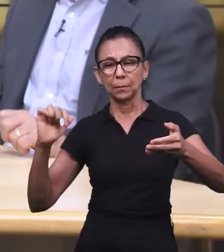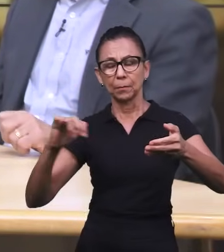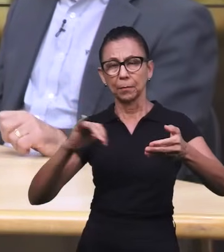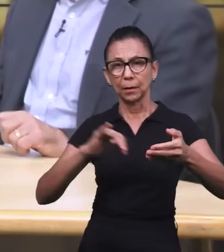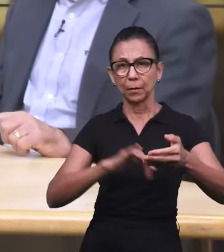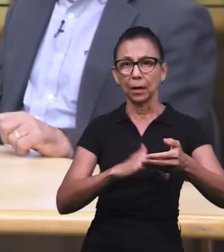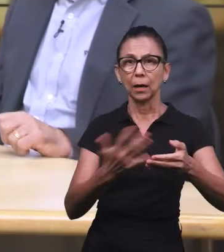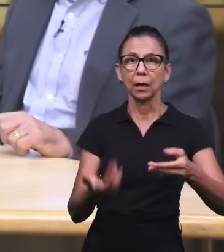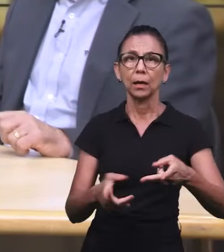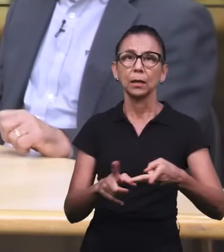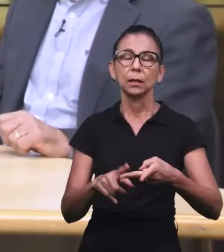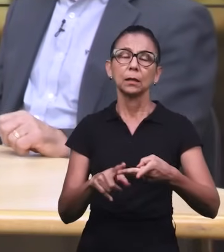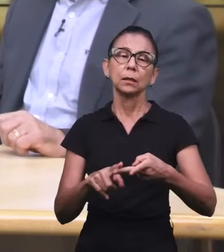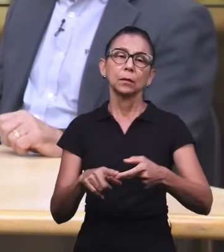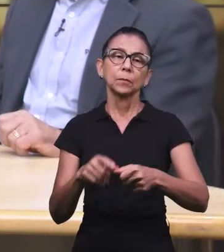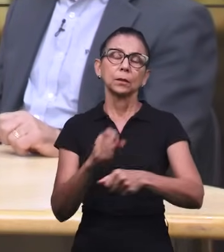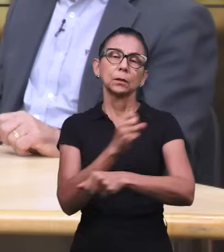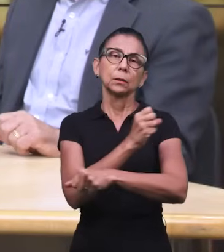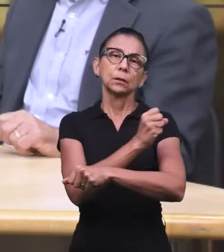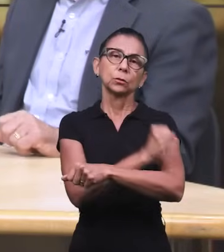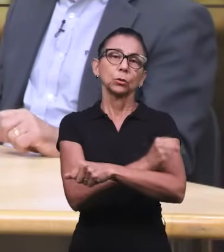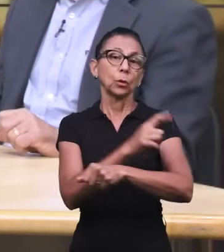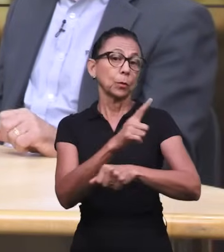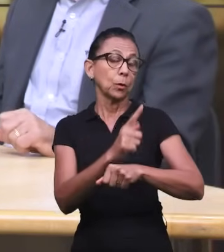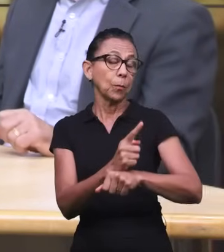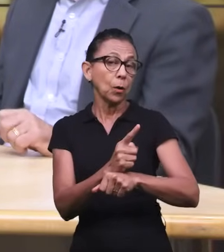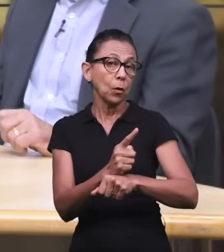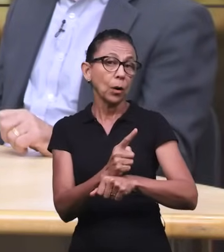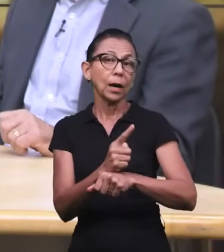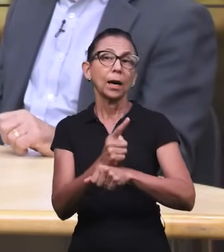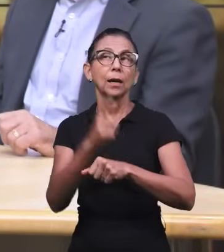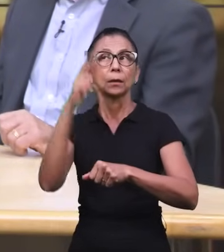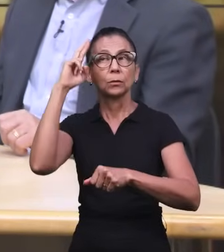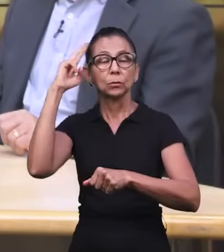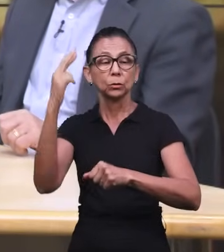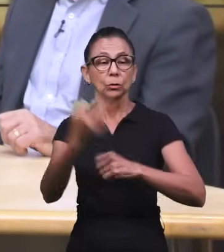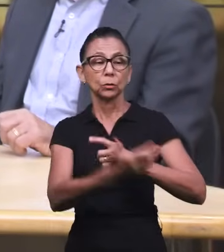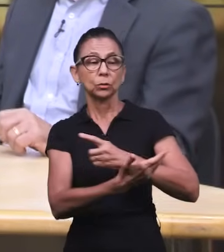Sodoma e Gomorra era o senhor poupar os filhos de Israel no sentido de tirá-los daquele cativeiro